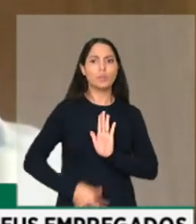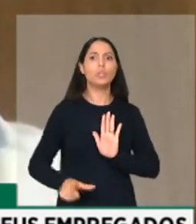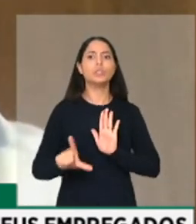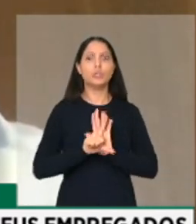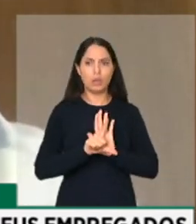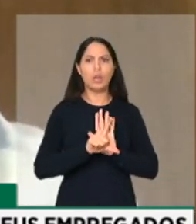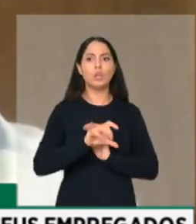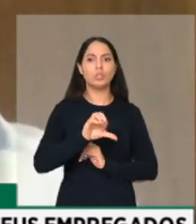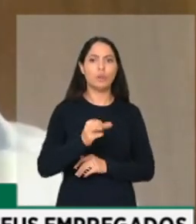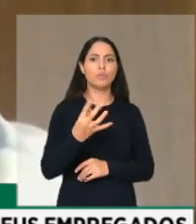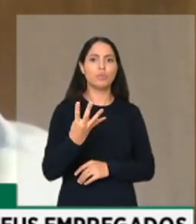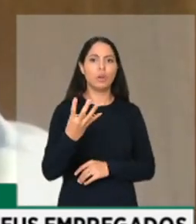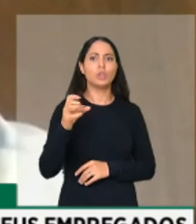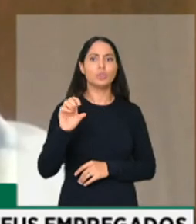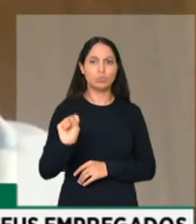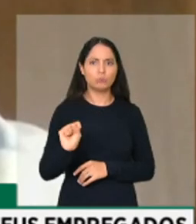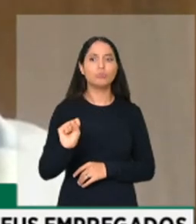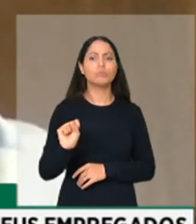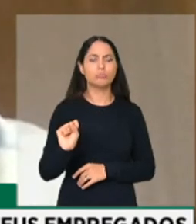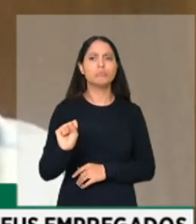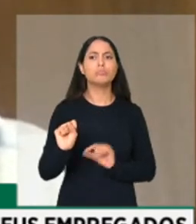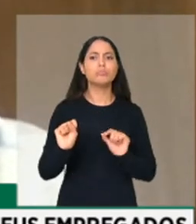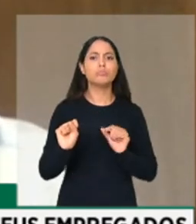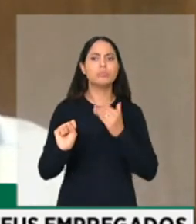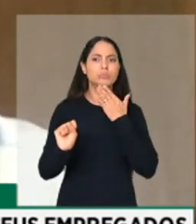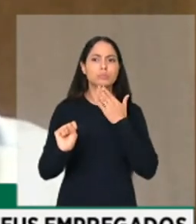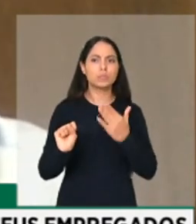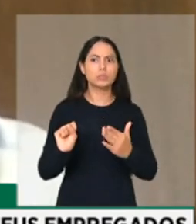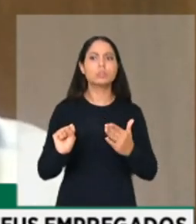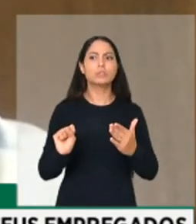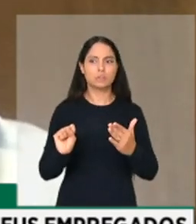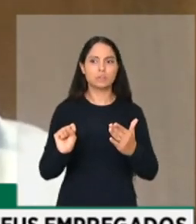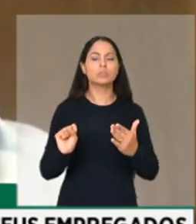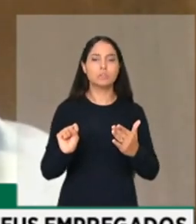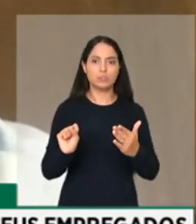PROJETO QUE PODERÁSEM CUSTOS ADICIONAIS, ALTERNATIVA DE DESIGNAÇÃO DE RECURSO DO SISTEMA S PARA AMPLIAÇÃO DA